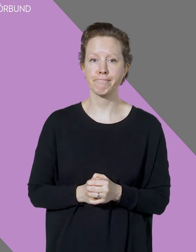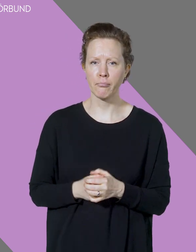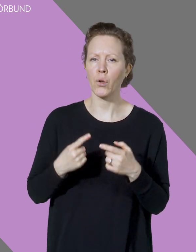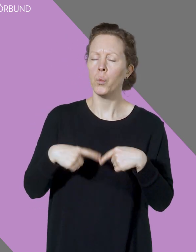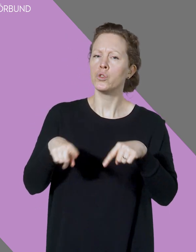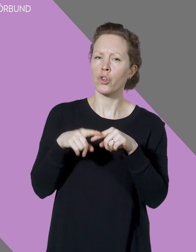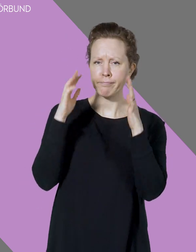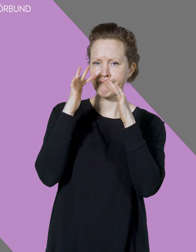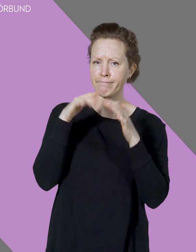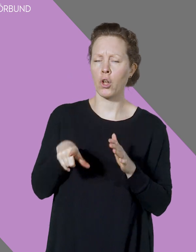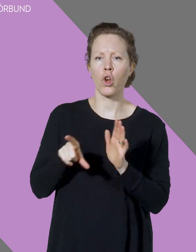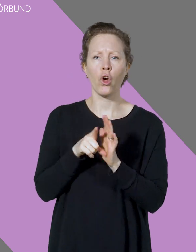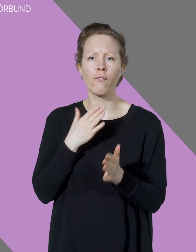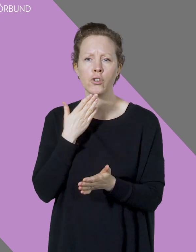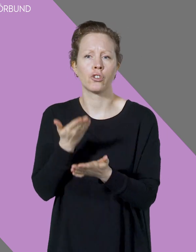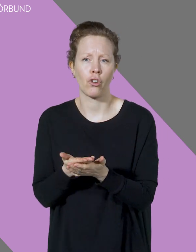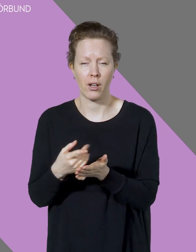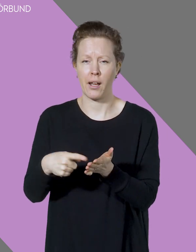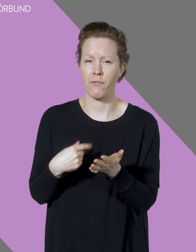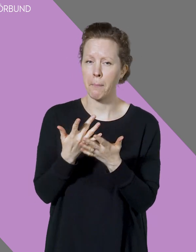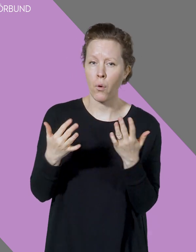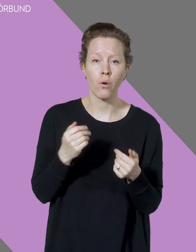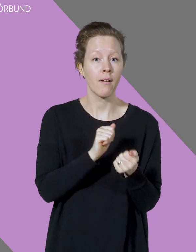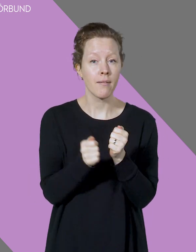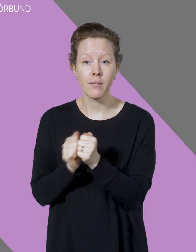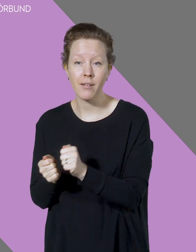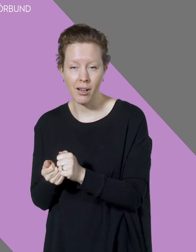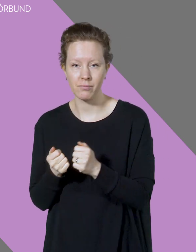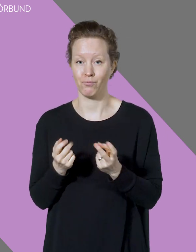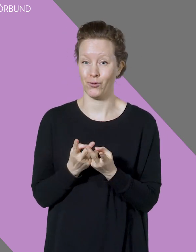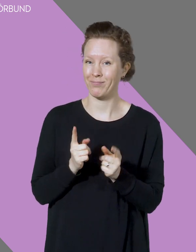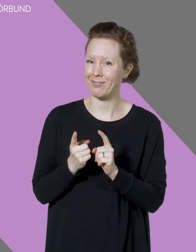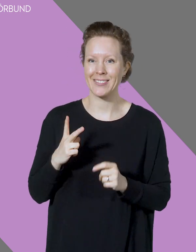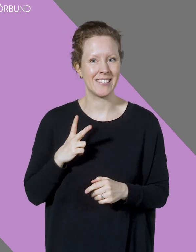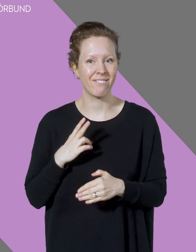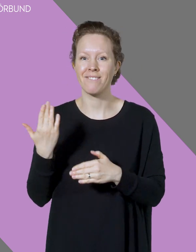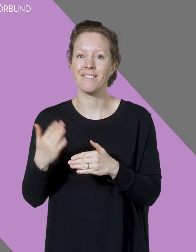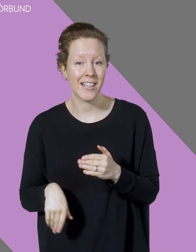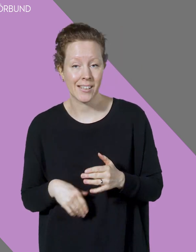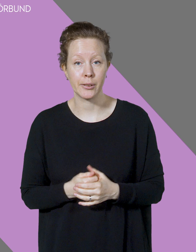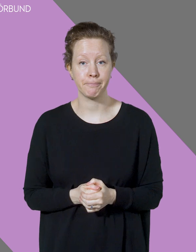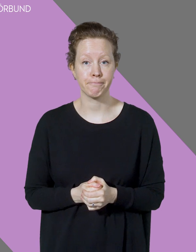Utskottet ansåg att det behövs så mycket ändringar i lagförslaget - att lagen kanske inte hinner bli färdig i tid.